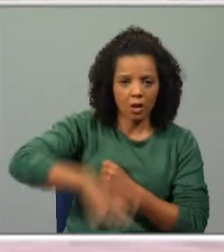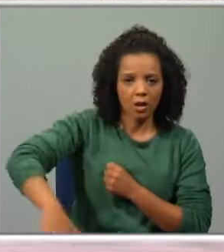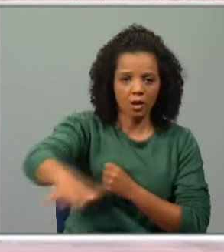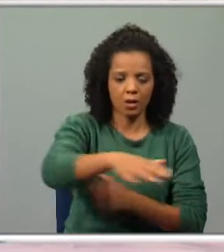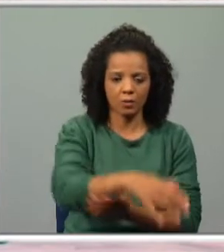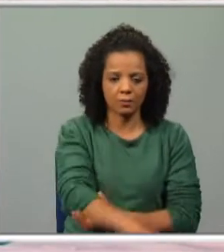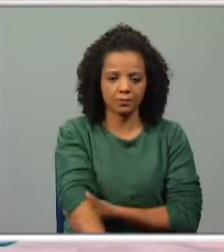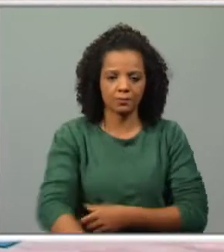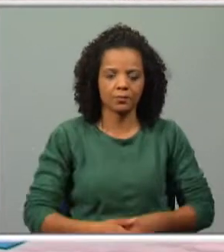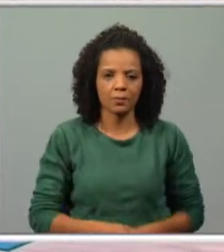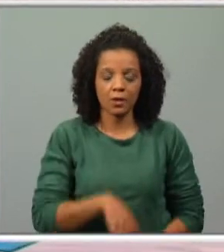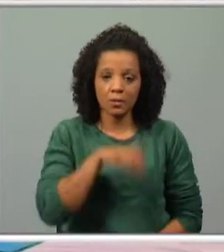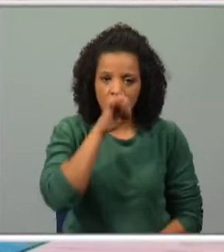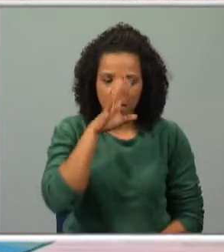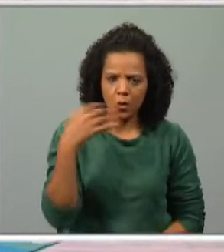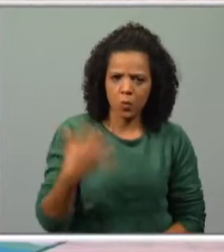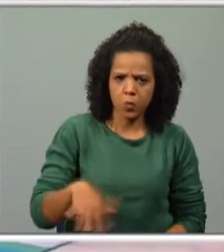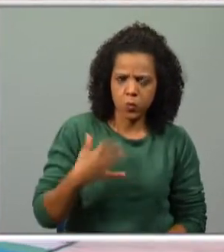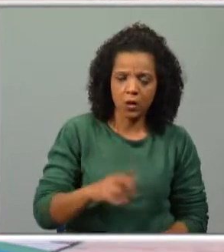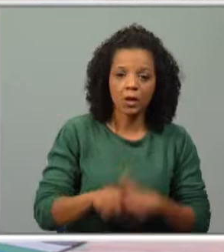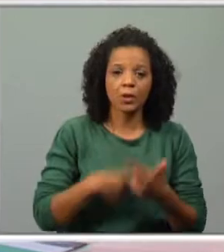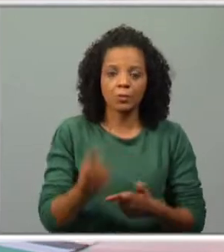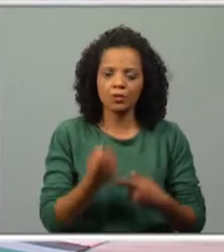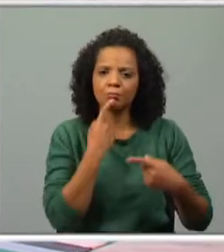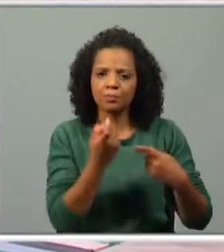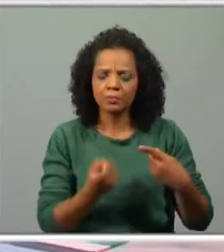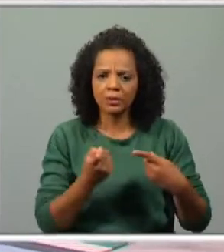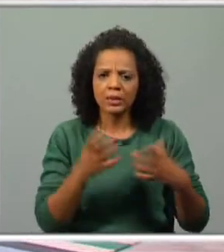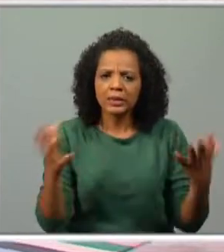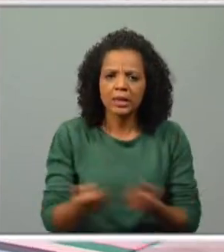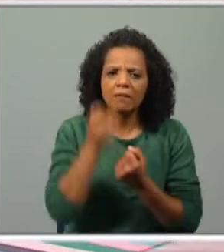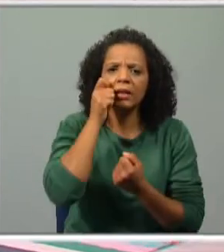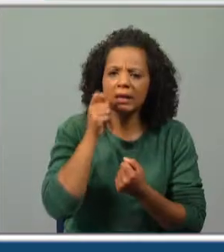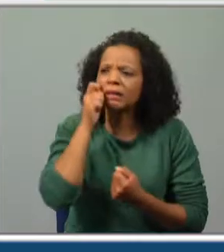foi um espanto maclamação e depois temos as questões quem salvar a quem o 這是一個令人震驚的驚訝，然後我們有誰救誰的問題